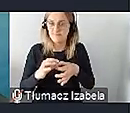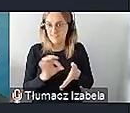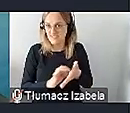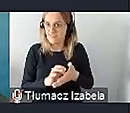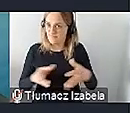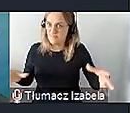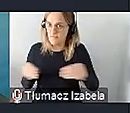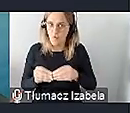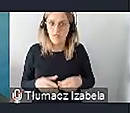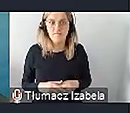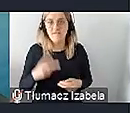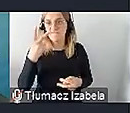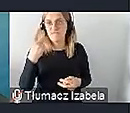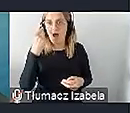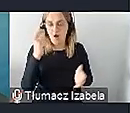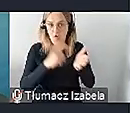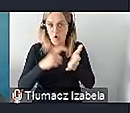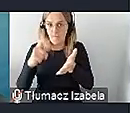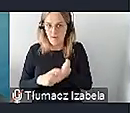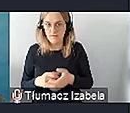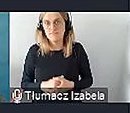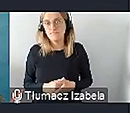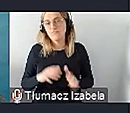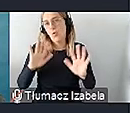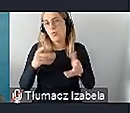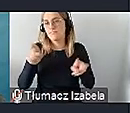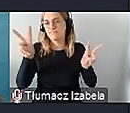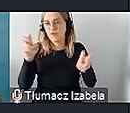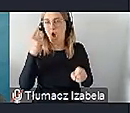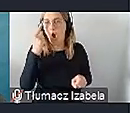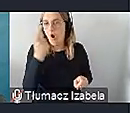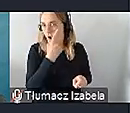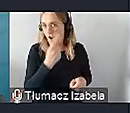Narysujemy sobie tutaj dwie kropki, które będą oczami naszej żyrafy.